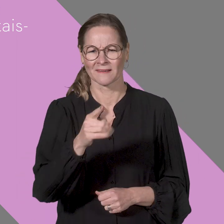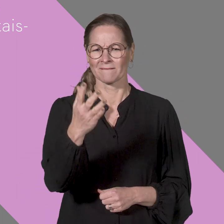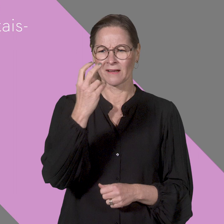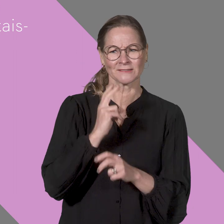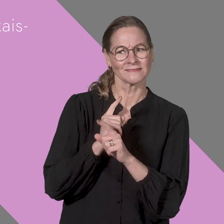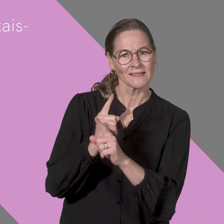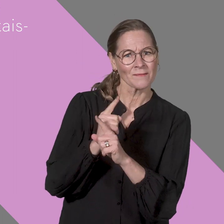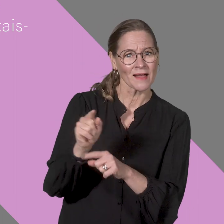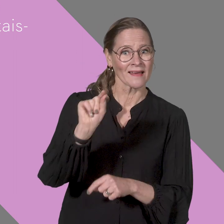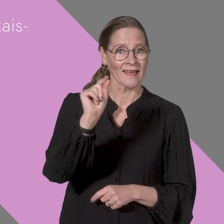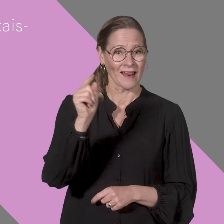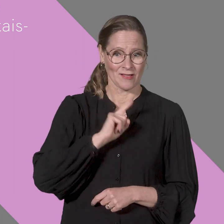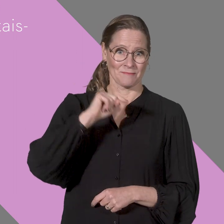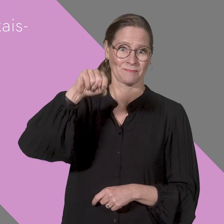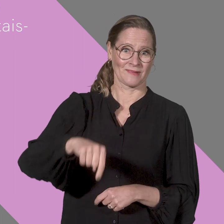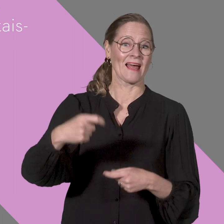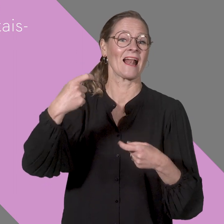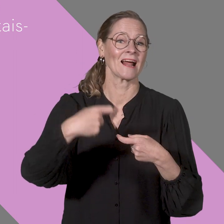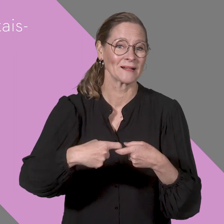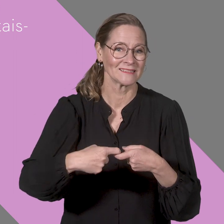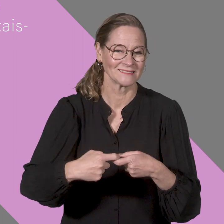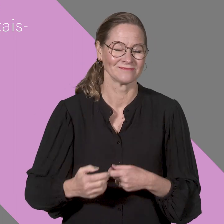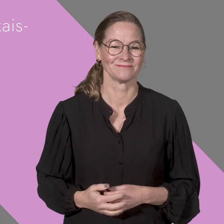Voit seurata kalenteria oheisen linkin kautta.